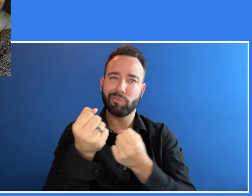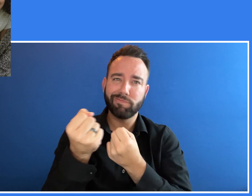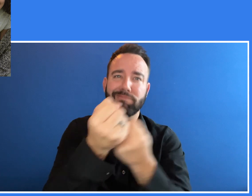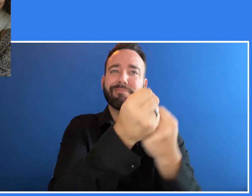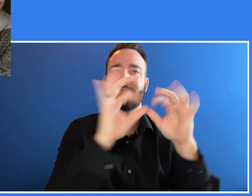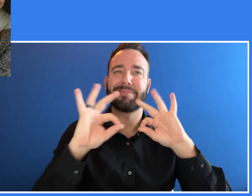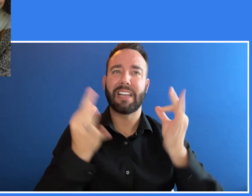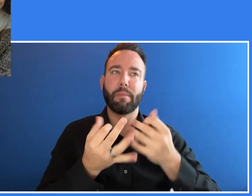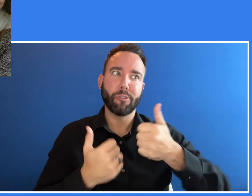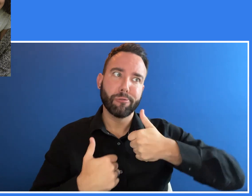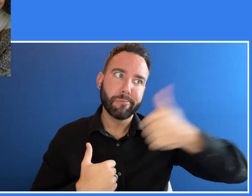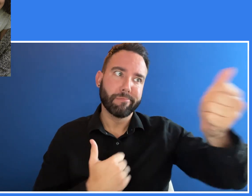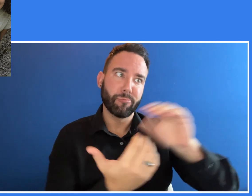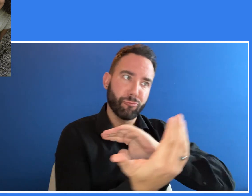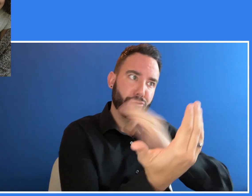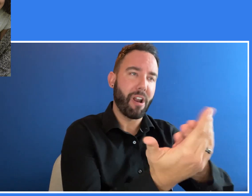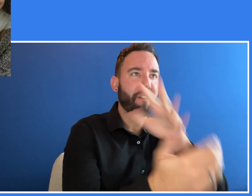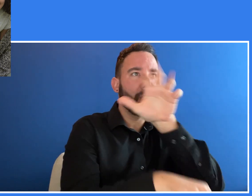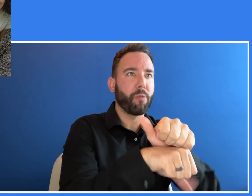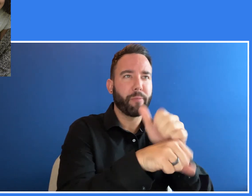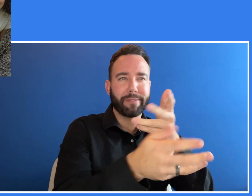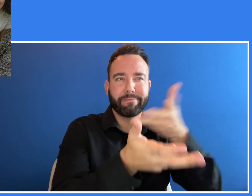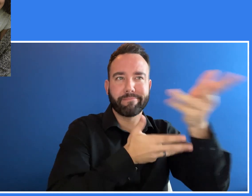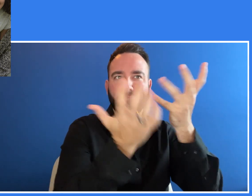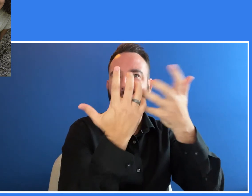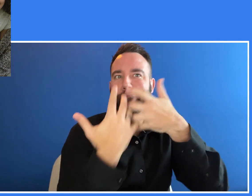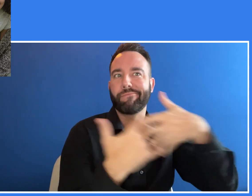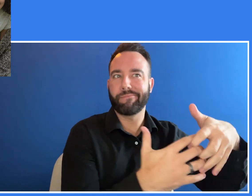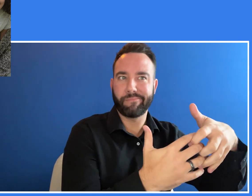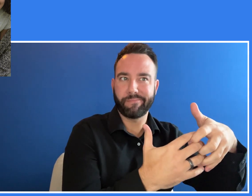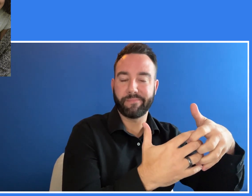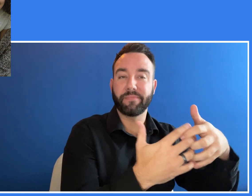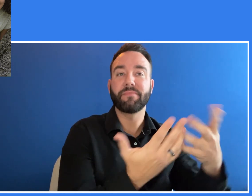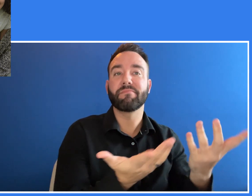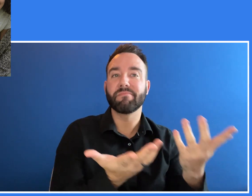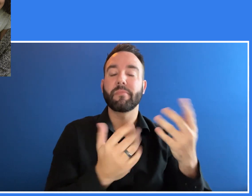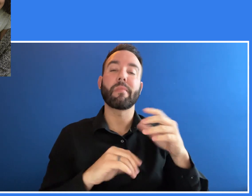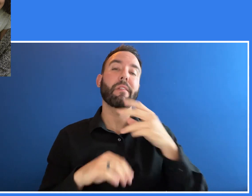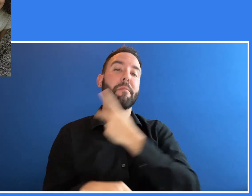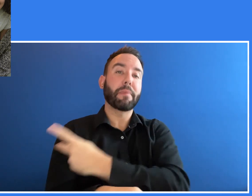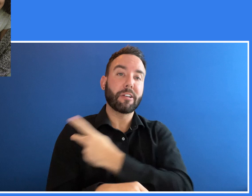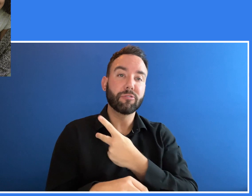al identificar la asistencia económica. Los pacientes y sus familias pueden:.